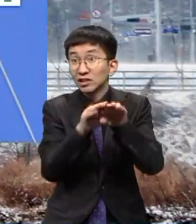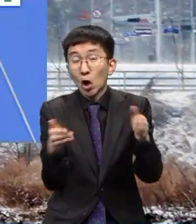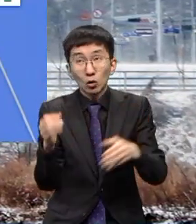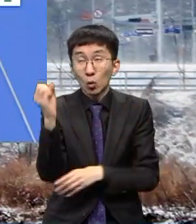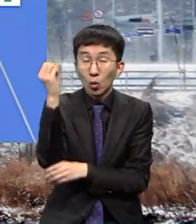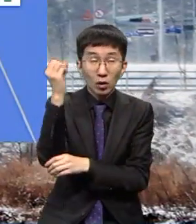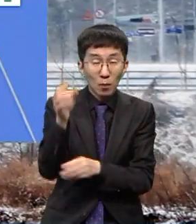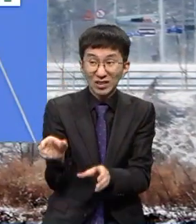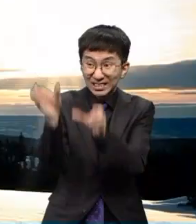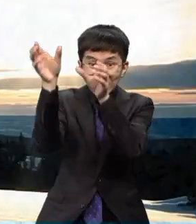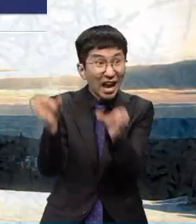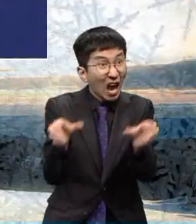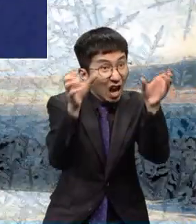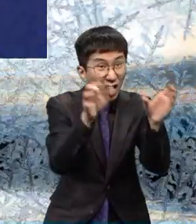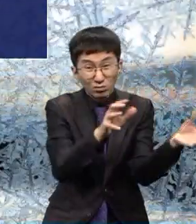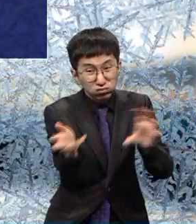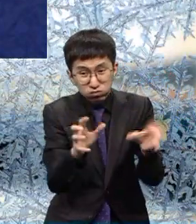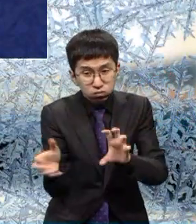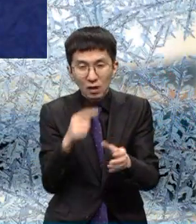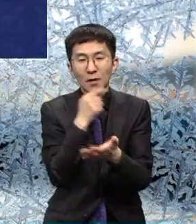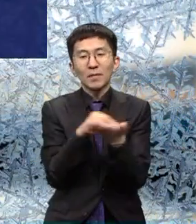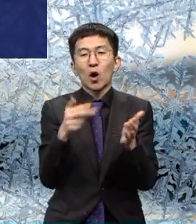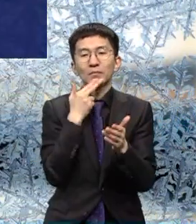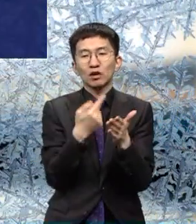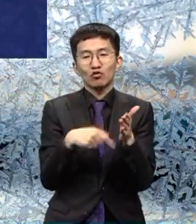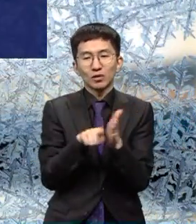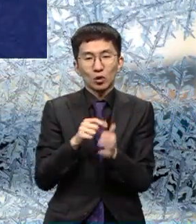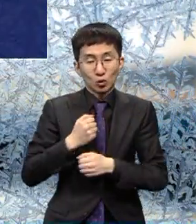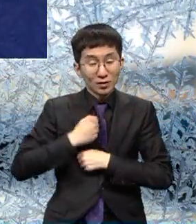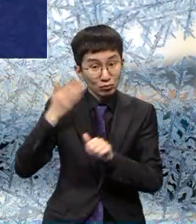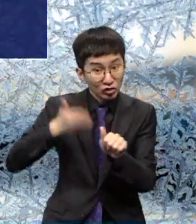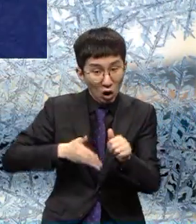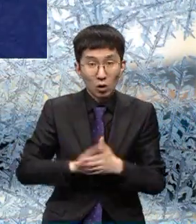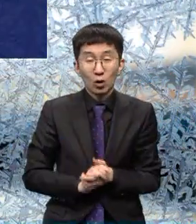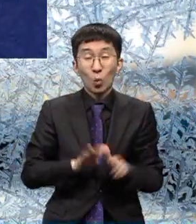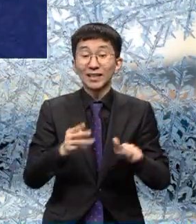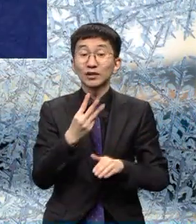대비하셔야겠습니다. 오늘 서울에는 3.6cm의 눈이 내려 쌓이는